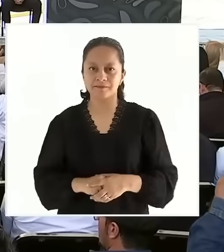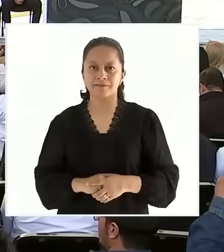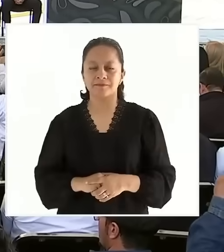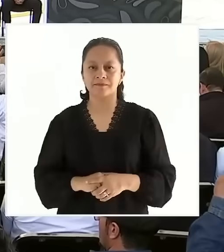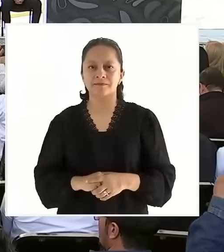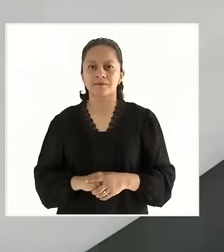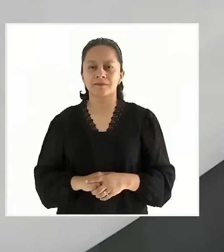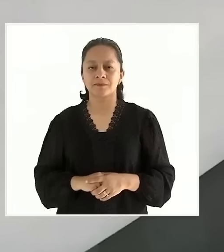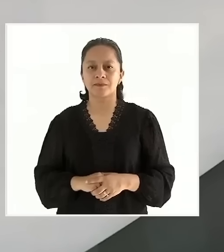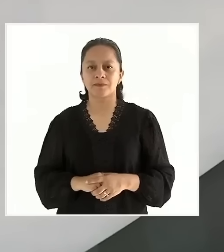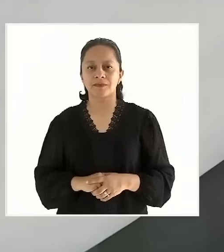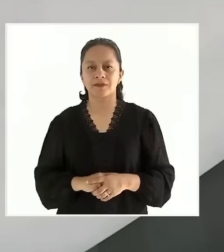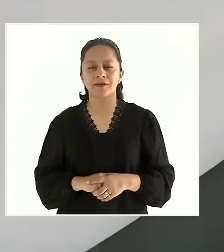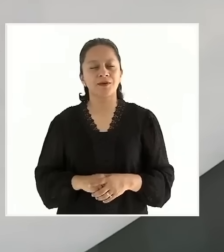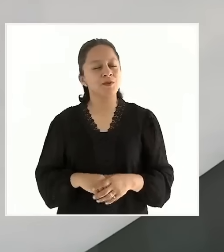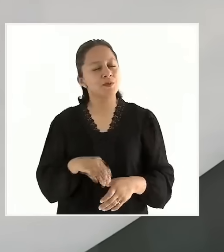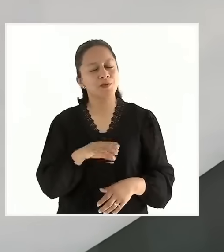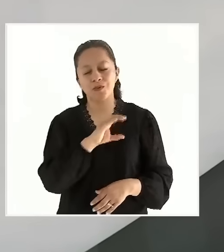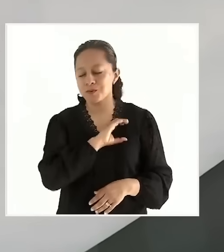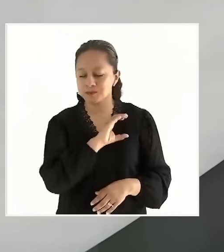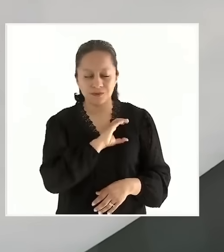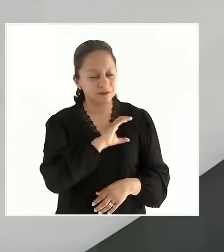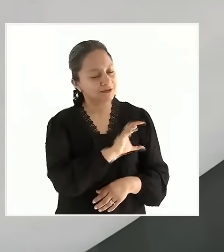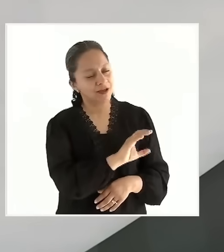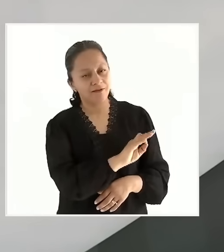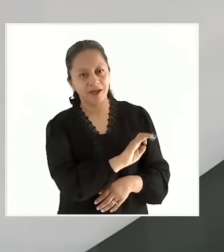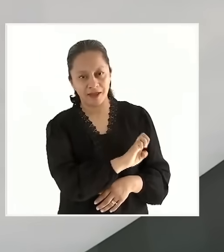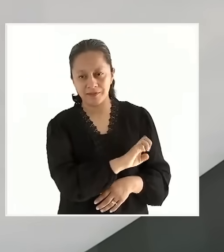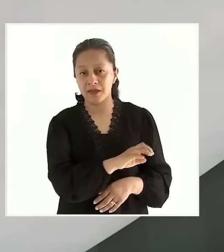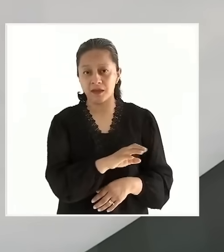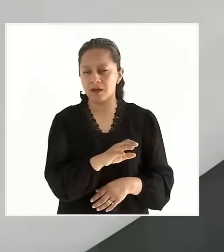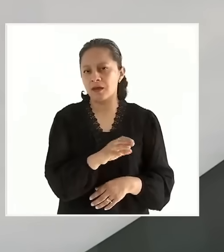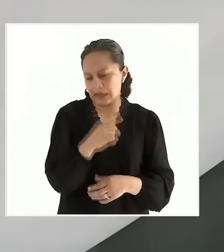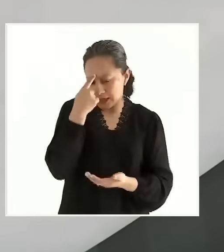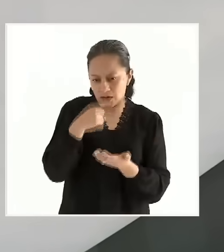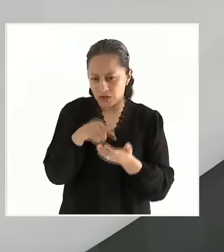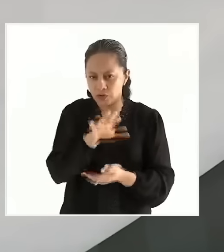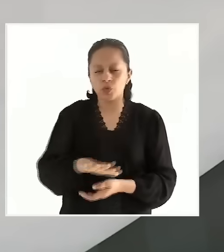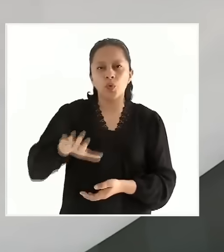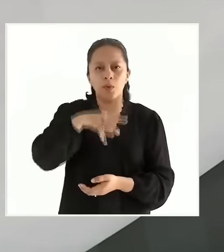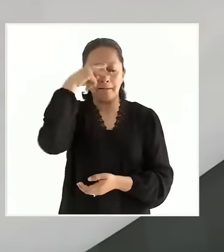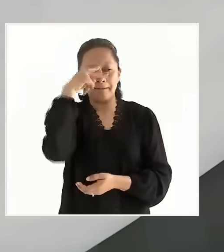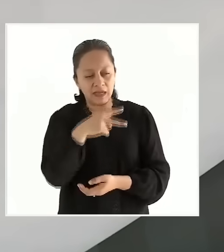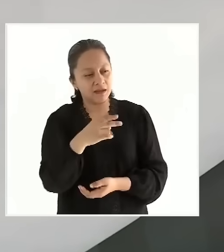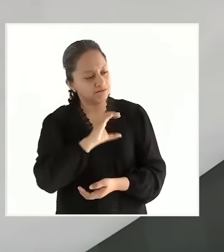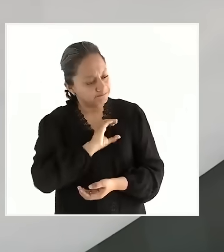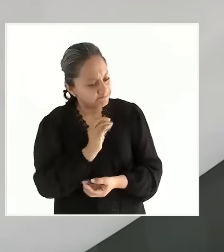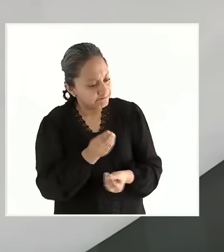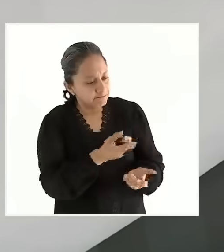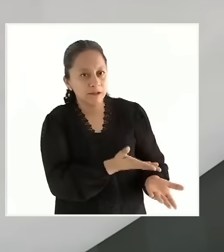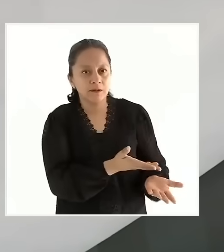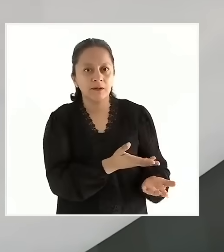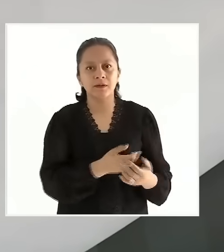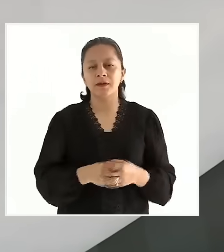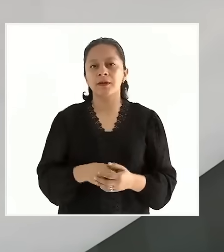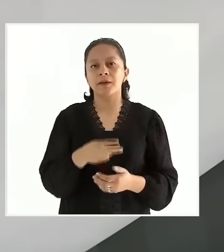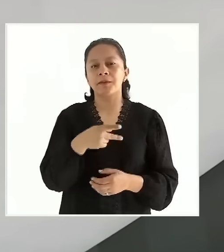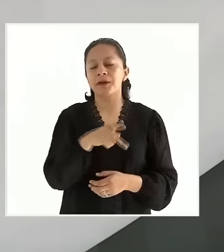Yo quiero mucho a CFE. El pueblo de México quiere mucho a CFE, pero en particular quiero mucho a CFE